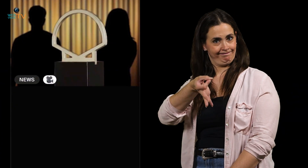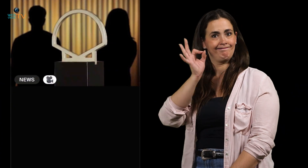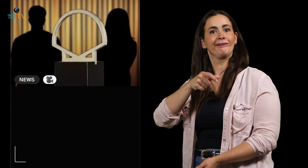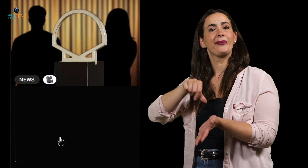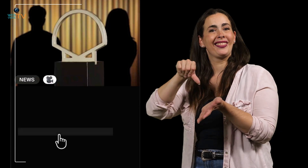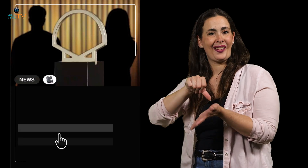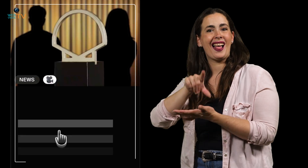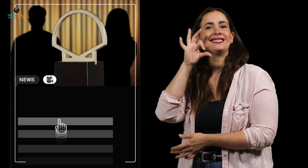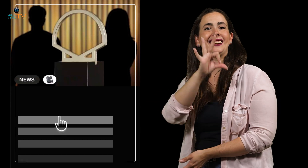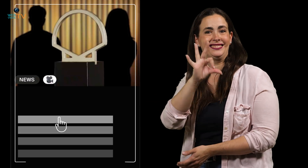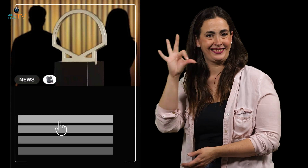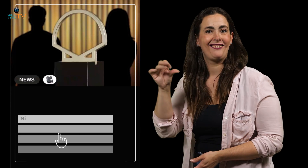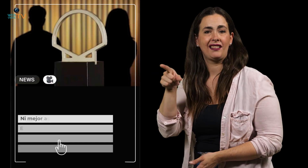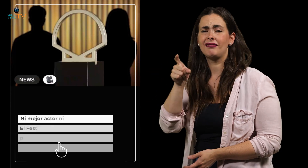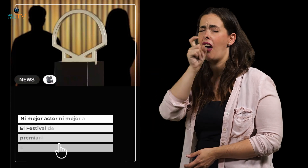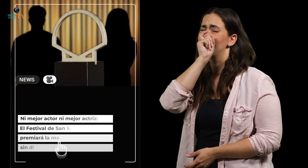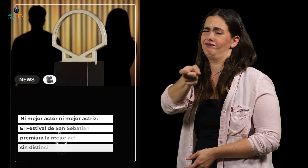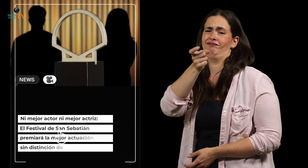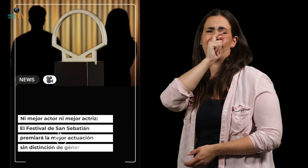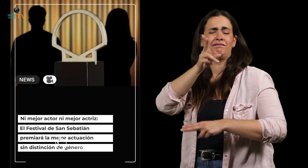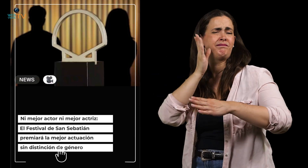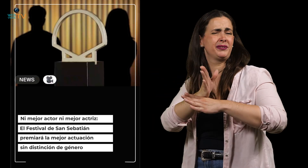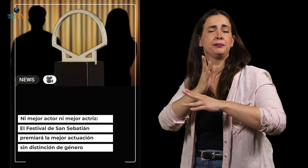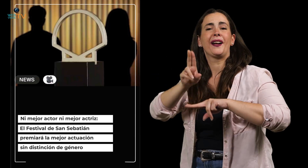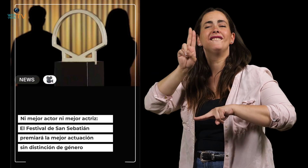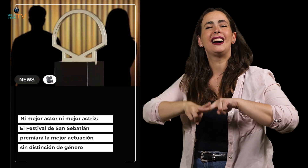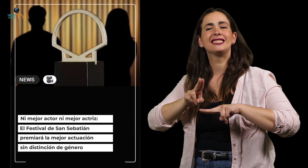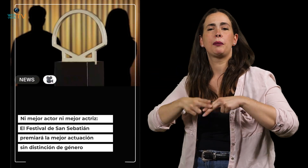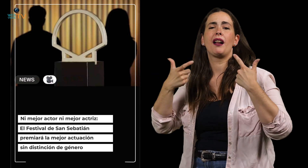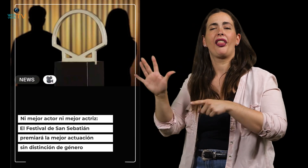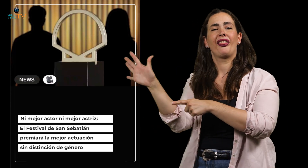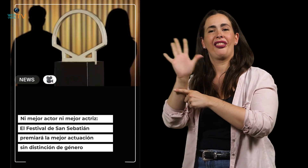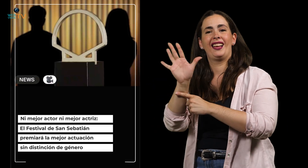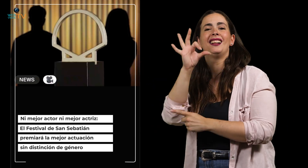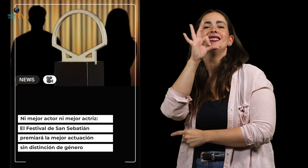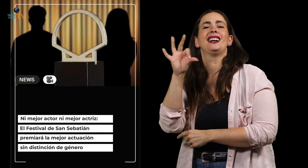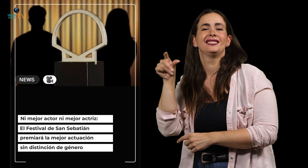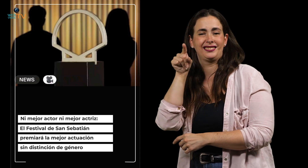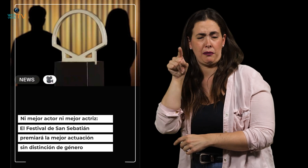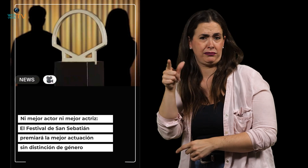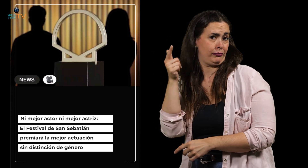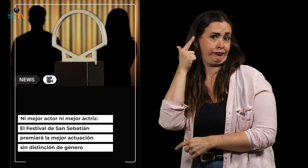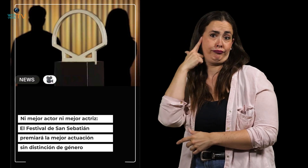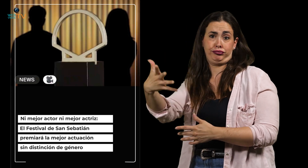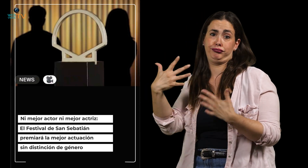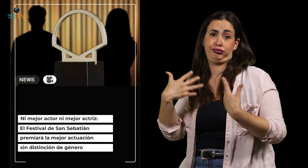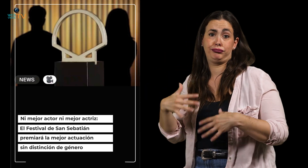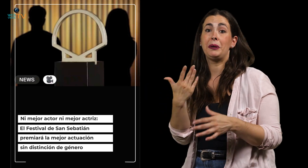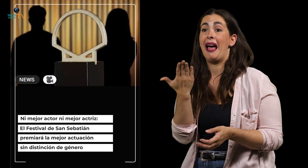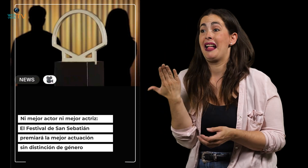Sí. El famoso Festival de Cine de San Sebastián, celebrado anualmente,